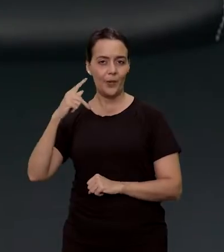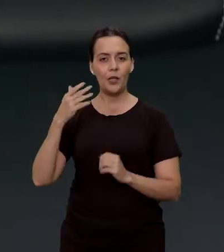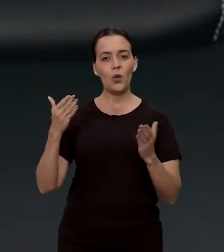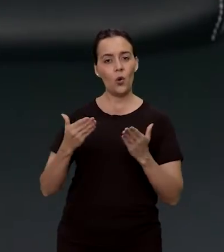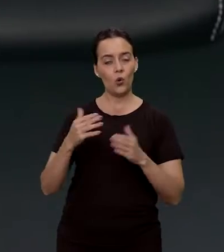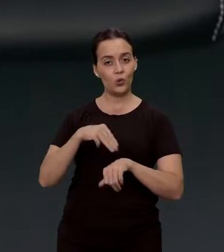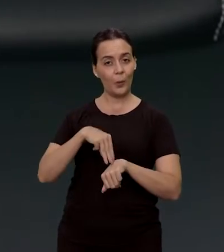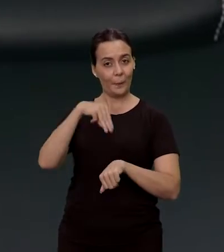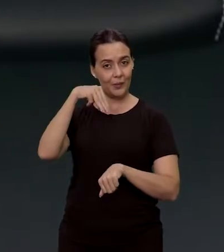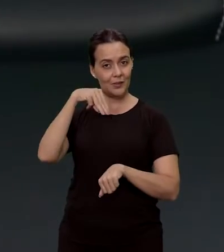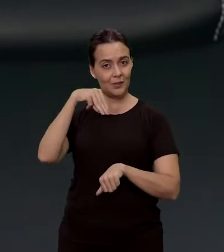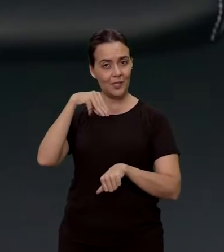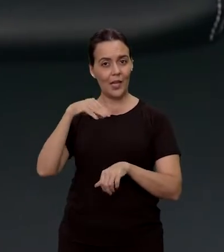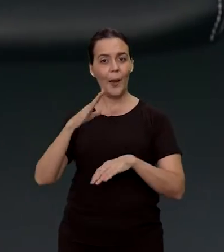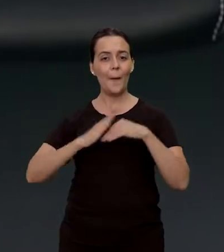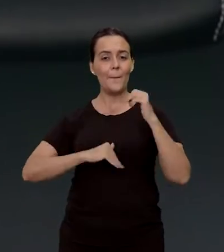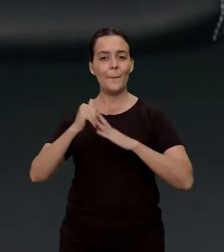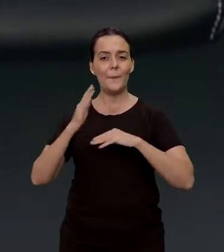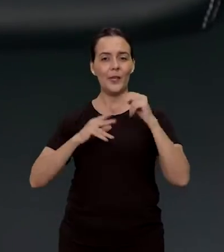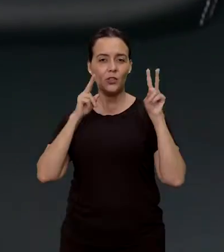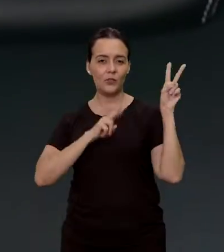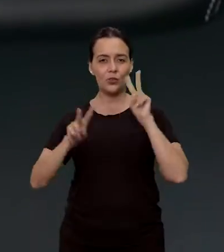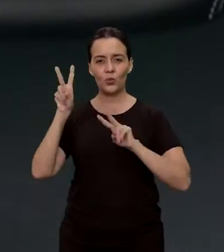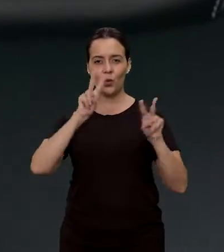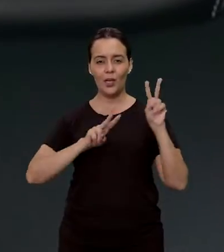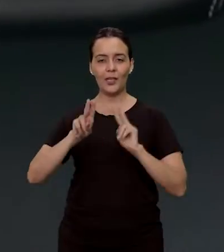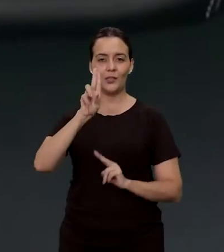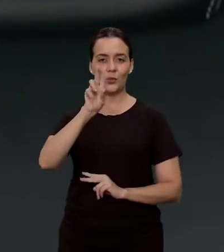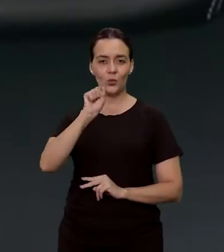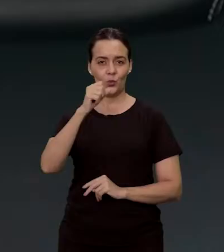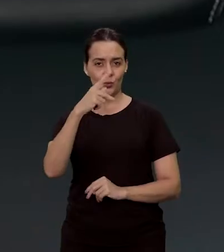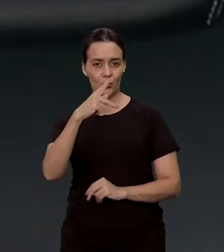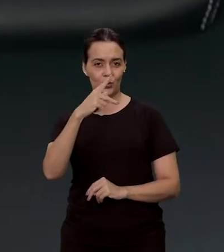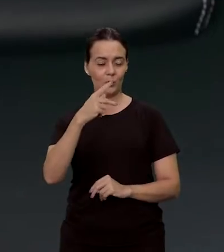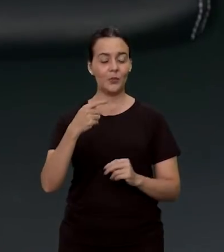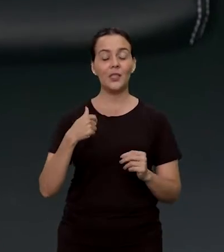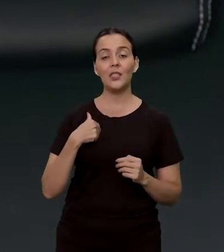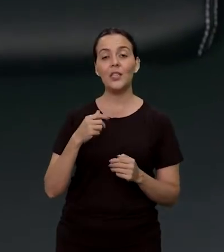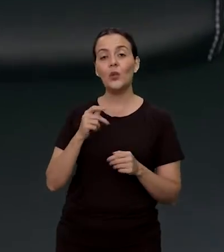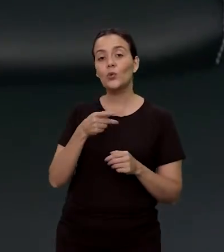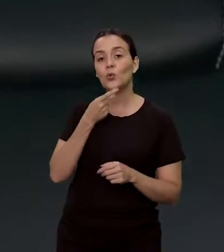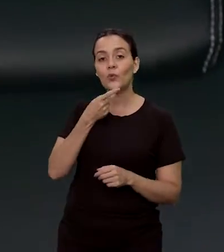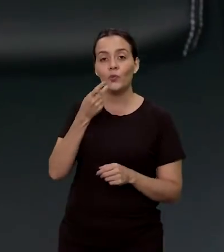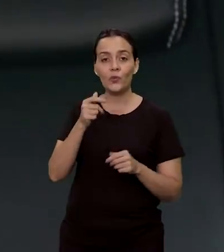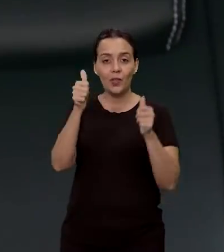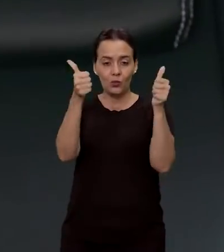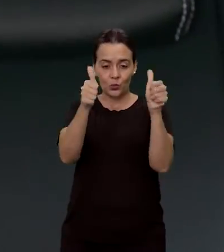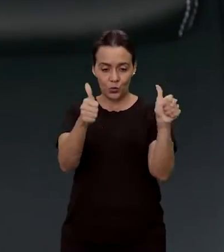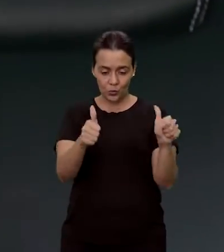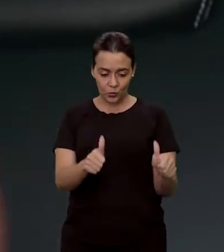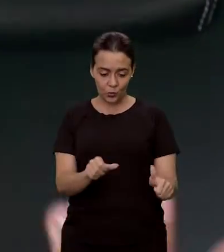E hoje eu faço mestrado em práticas visuais, na ECA, na USP e eu estou falando sobre esculturas orgânicas,